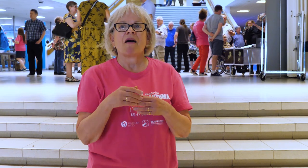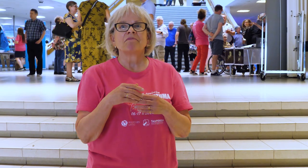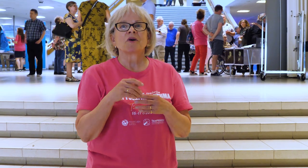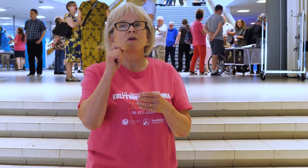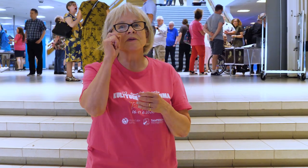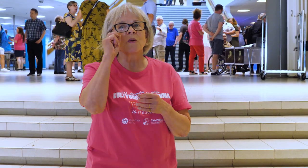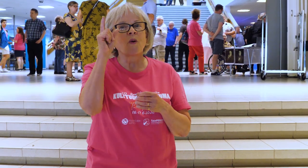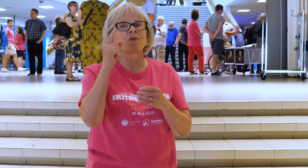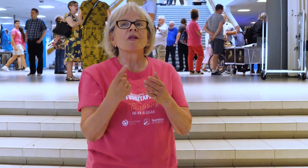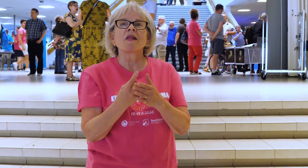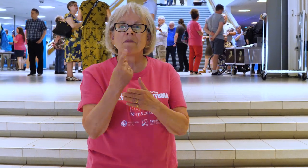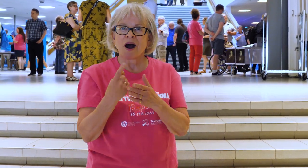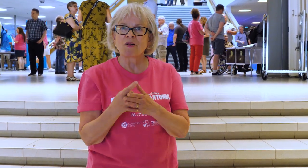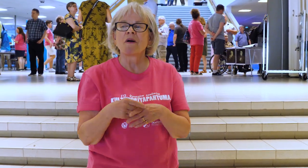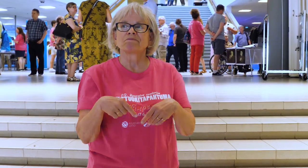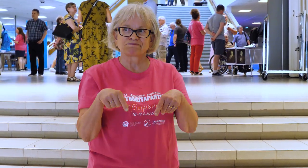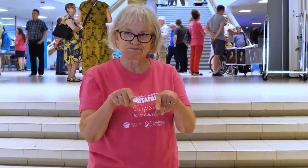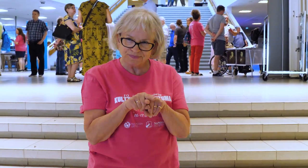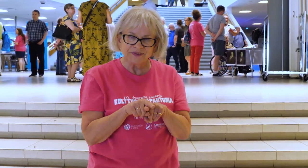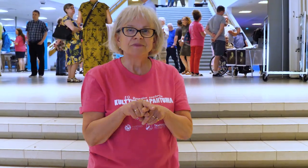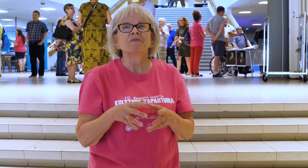ja saimme kulttuuritapahtuman vihdoin toteutettua.